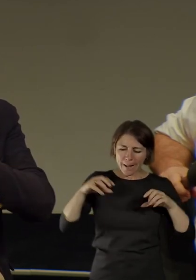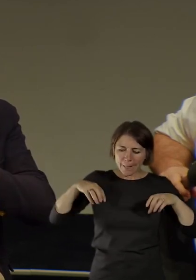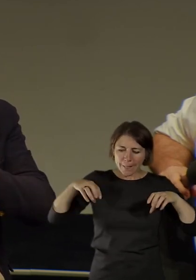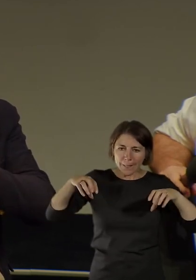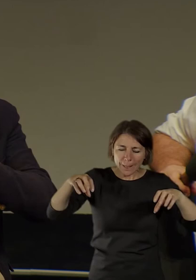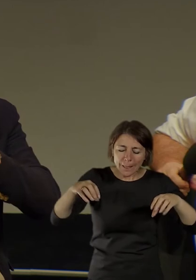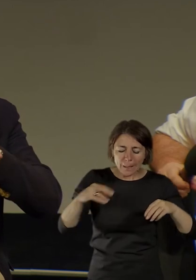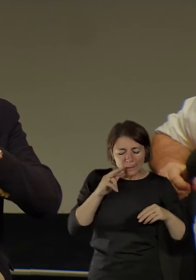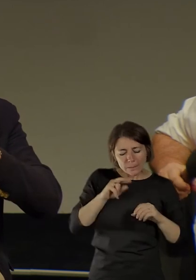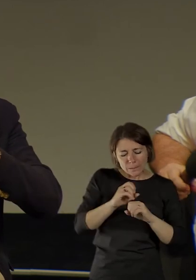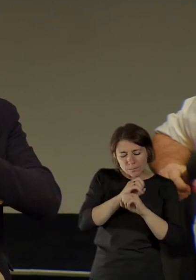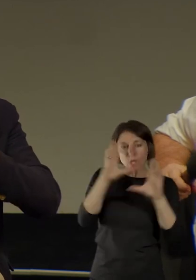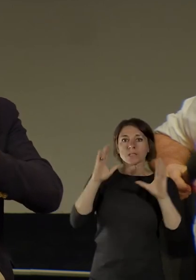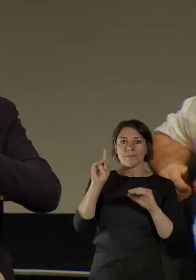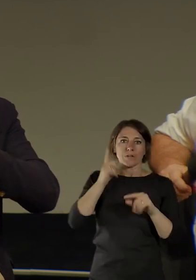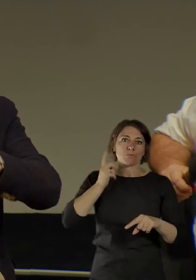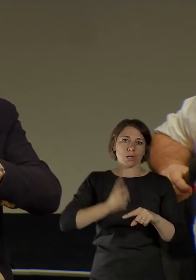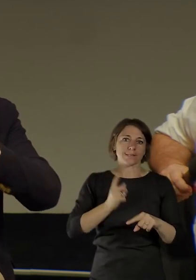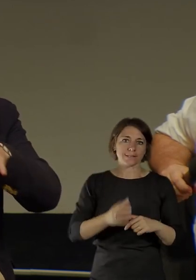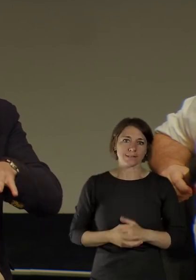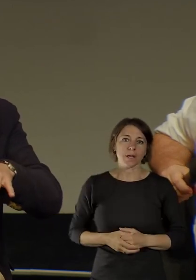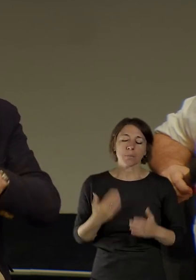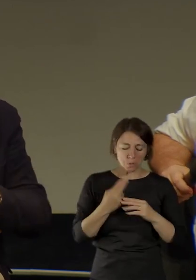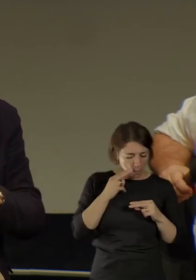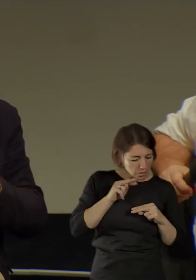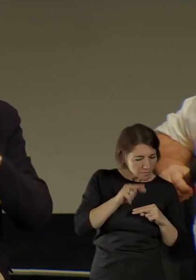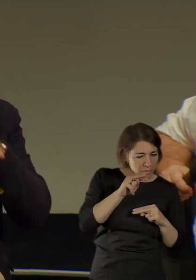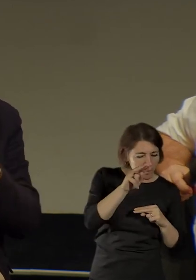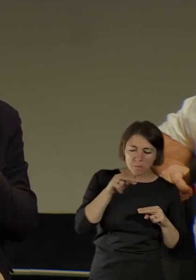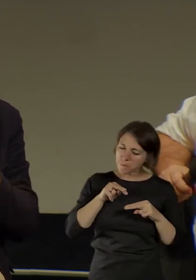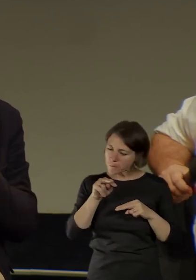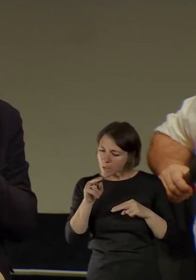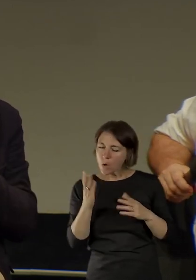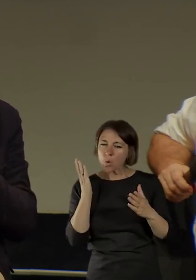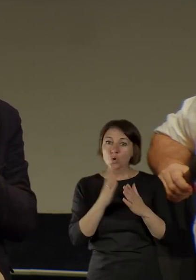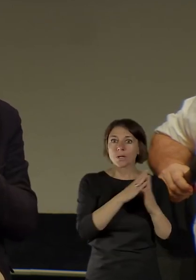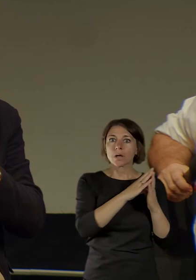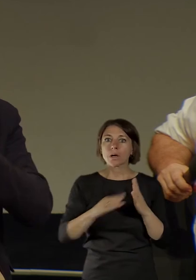toto postihnout. Takže my to tam vidíme, všechny změny. Máme dokonce 3D model vytištěný